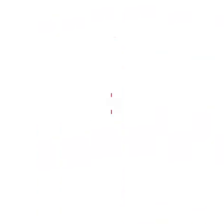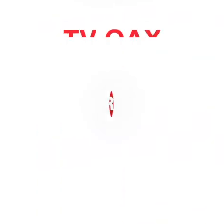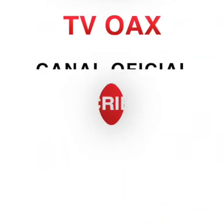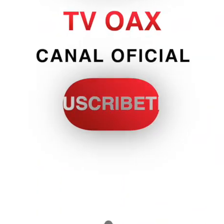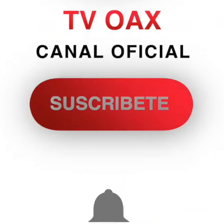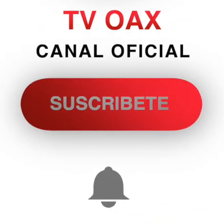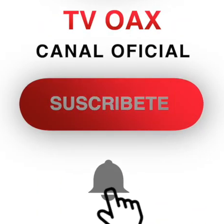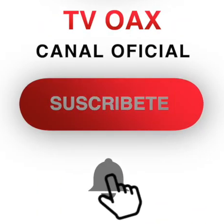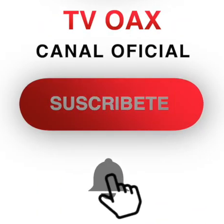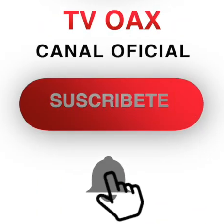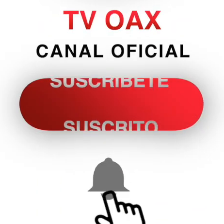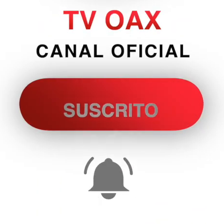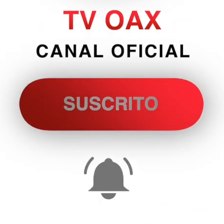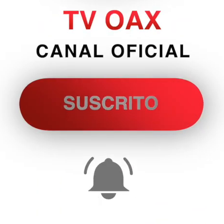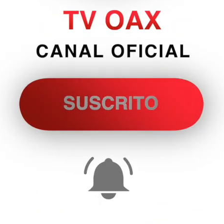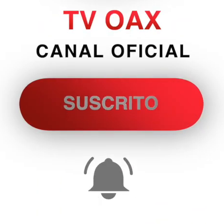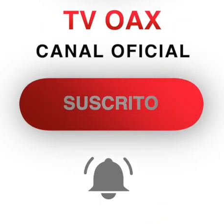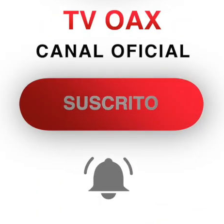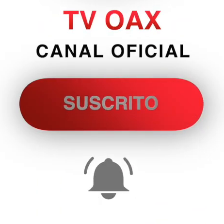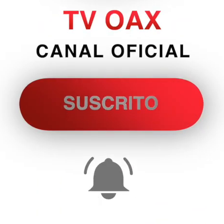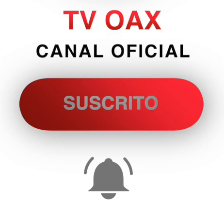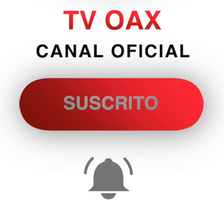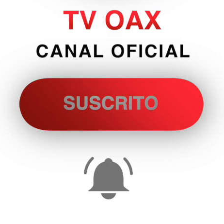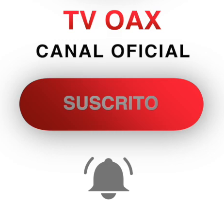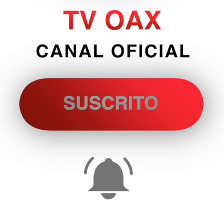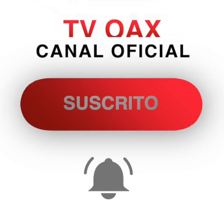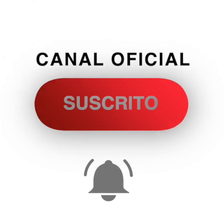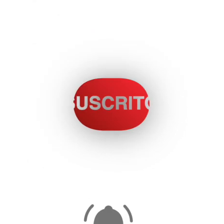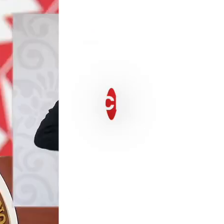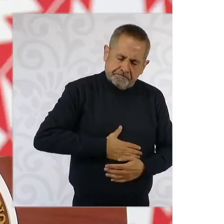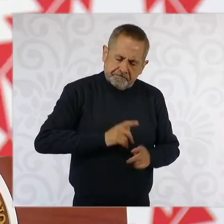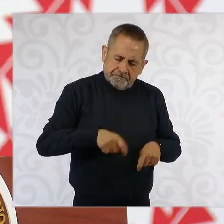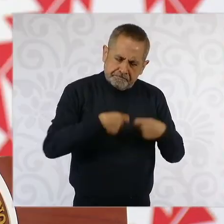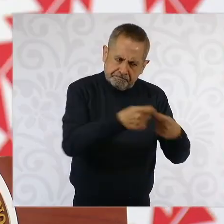este trabajo para poder hacer justicia a los ferrocarrileros bienas lo estamos